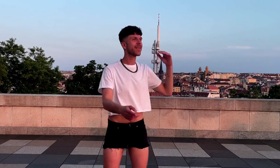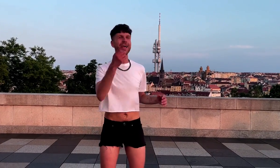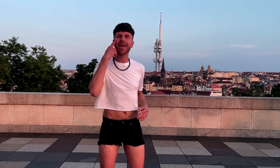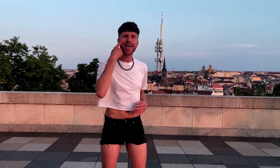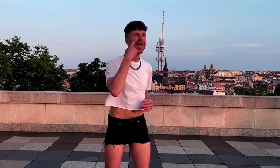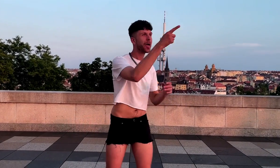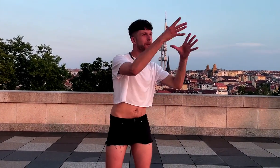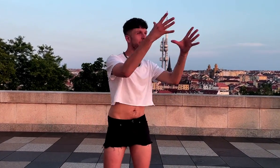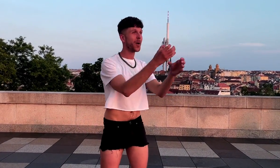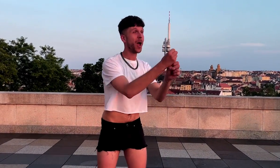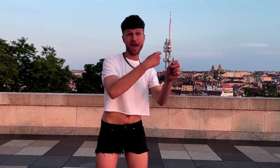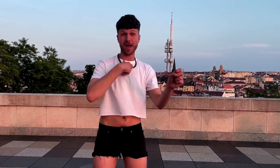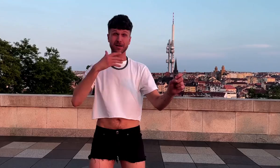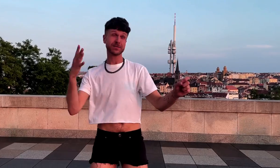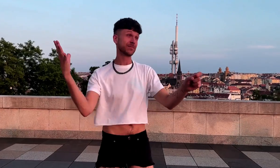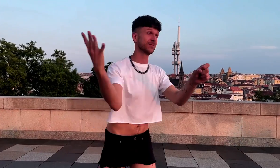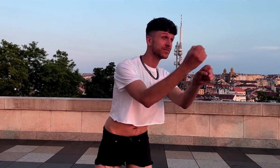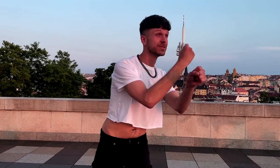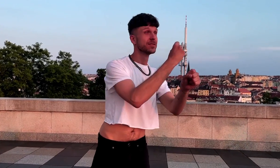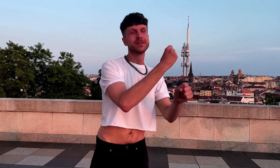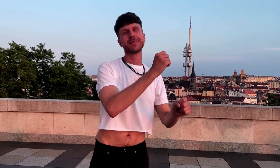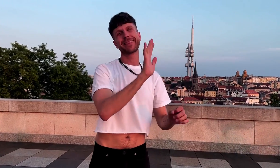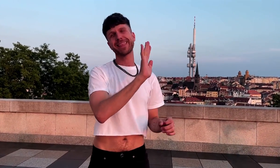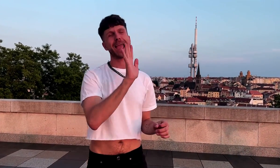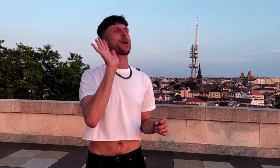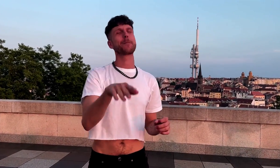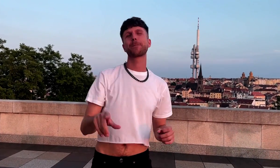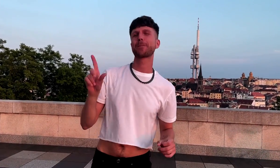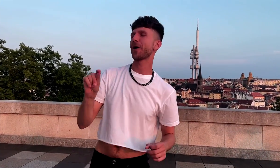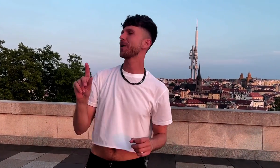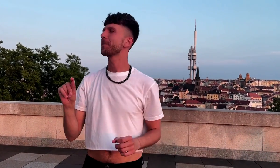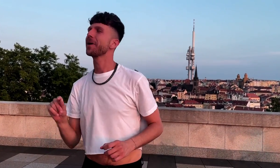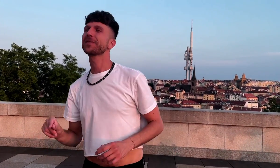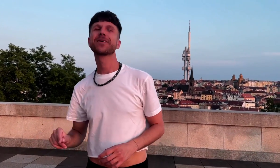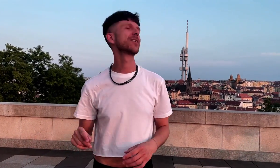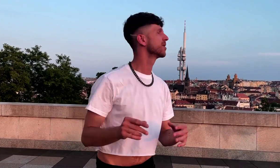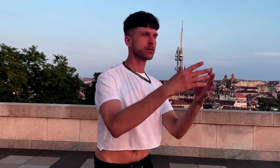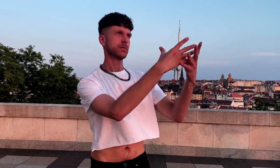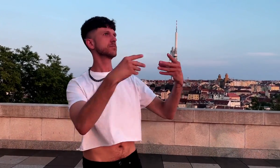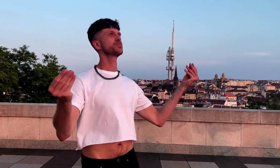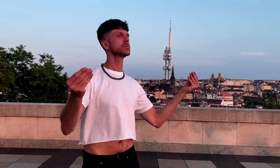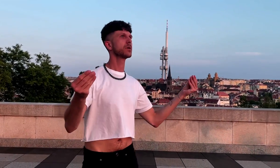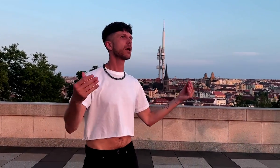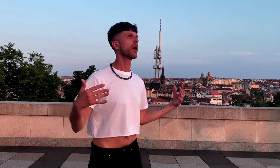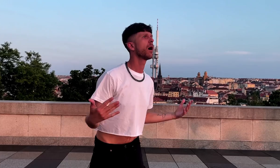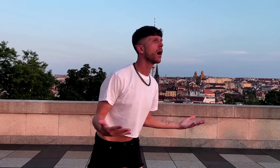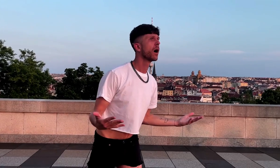Život je boj, ženeš se za pohárem. Ten ale na tebe nepočká. Je hned pryč,